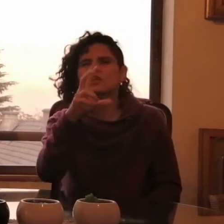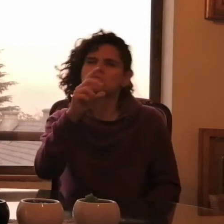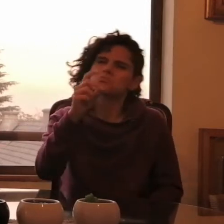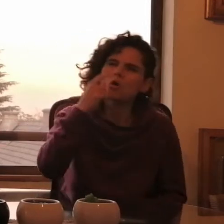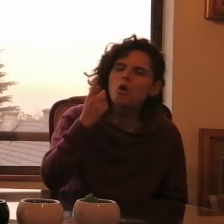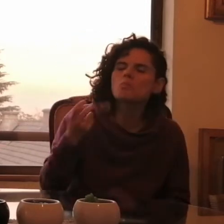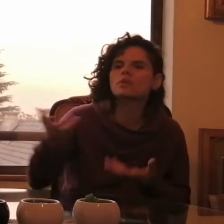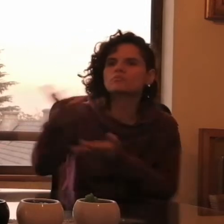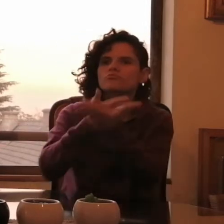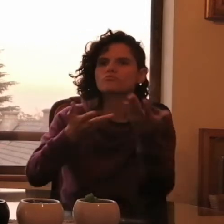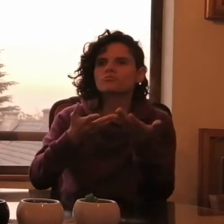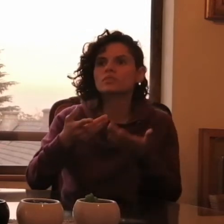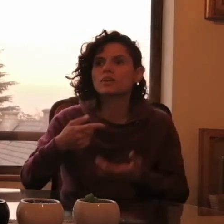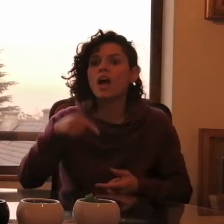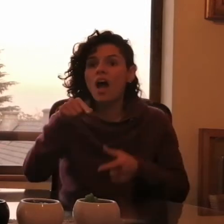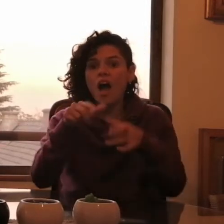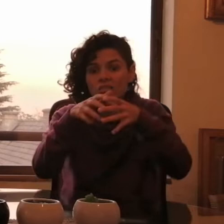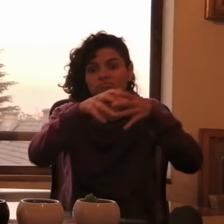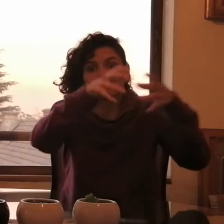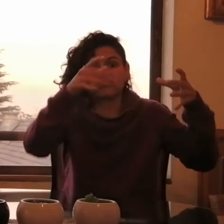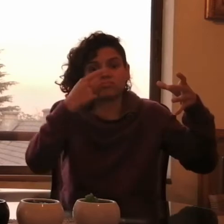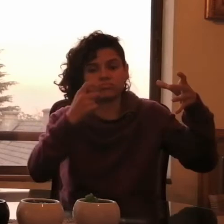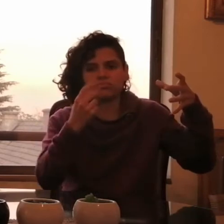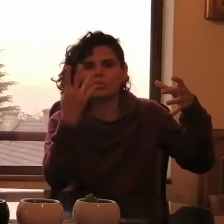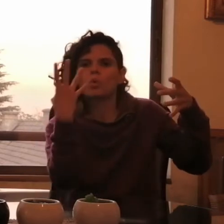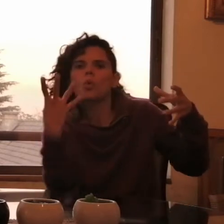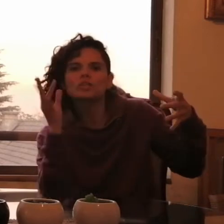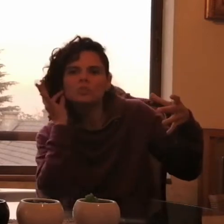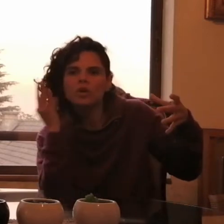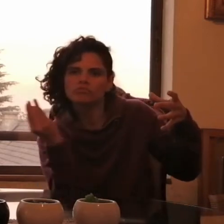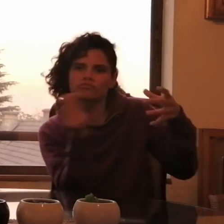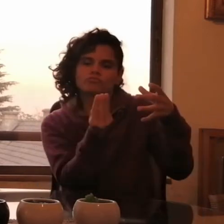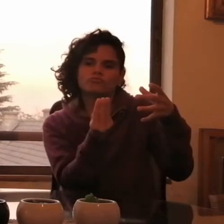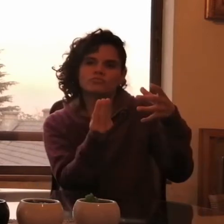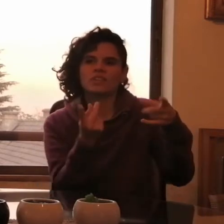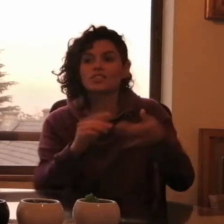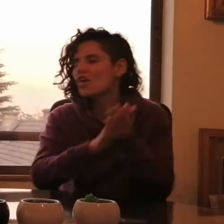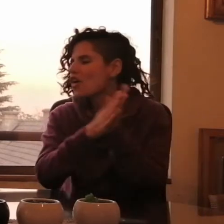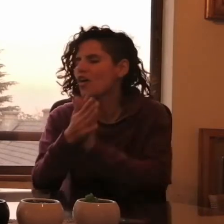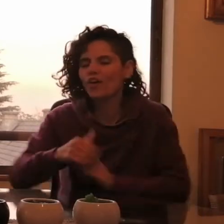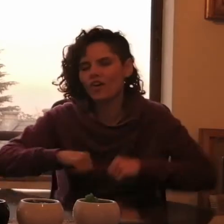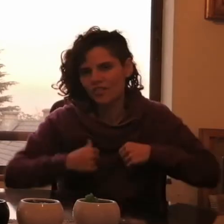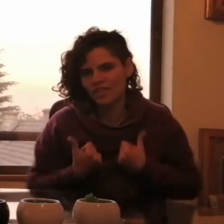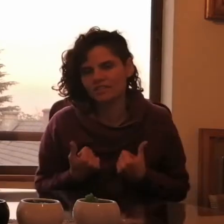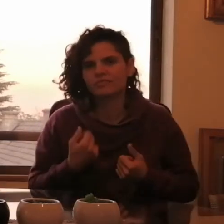éramos cuatro mujeres y éramos todas jóvenes además, todas tenía 24 o 27 años